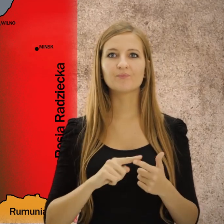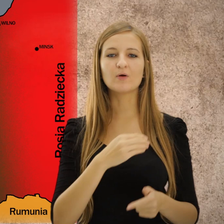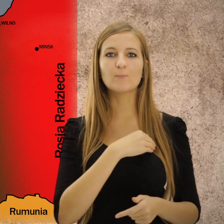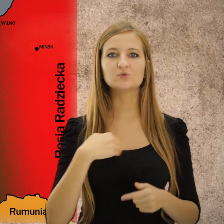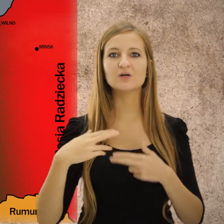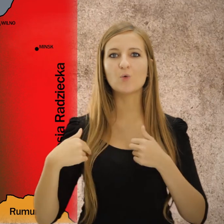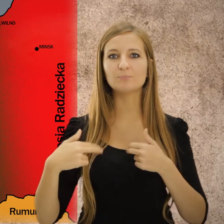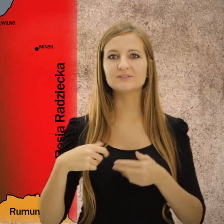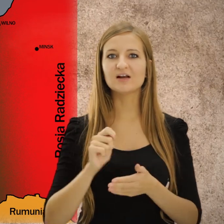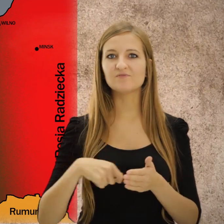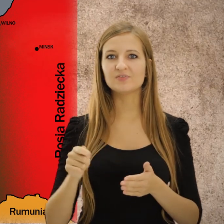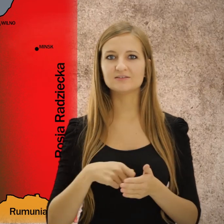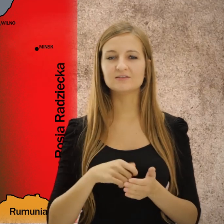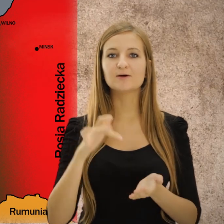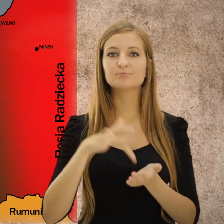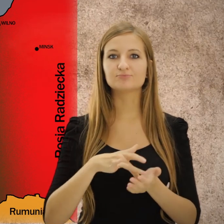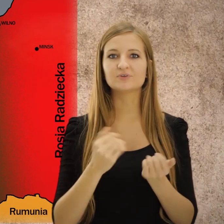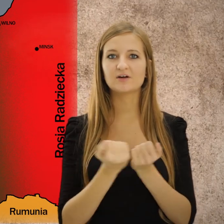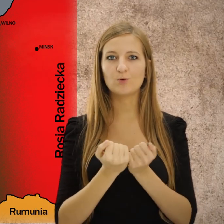W Krakowie była to Polska Komisja Likwidacyjna.